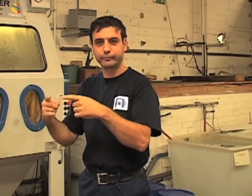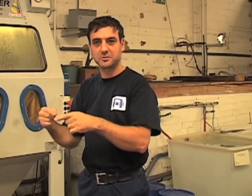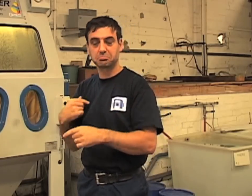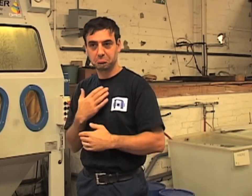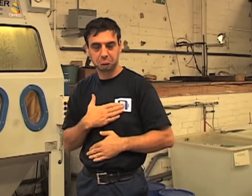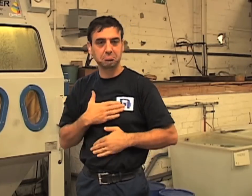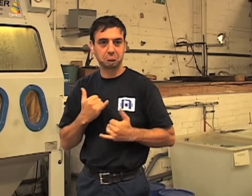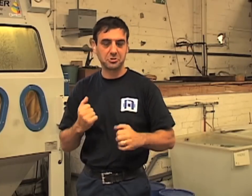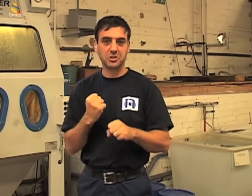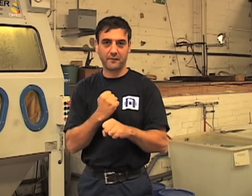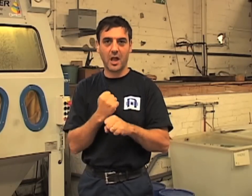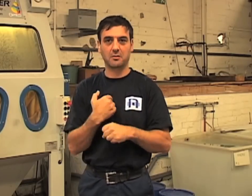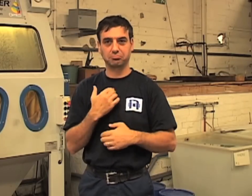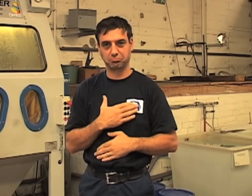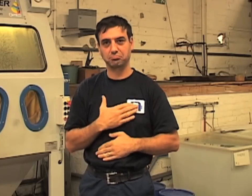C'est ça qui me motive.